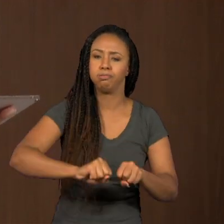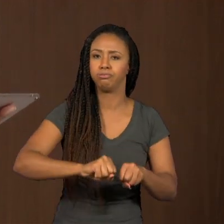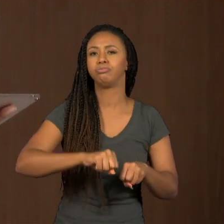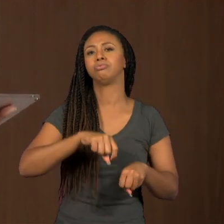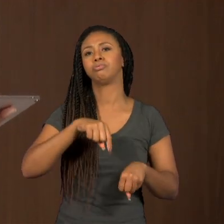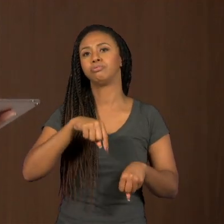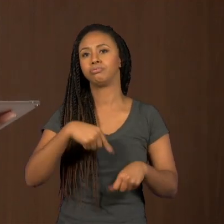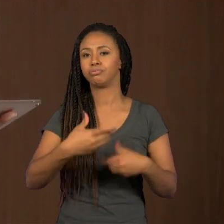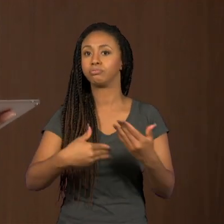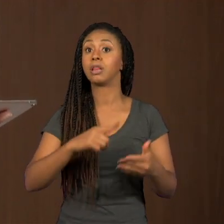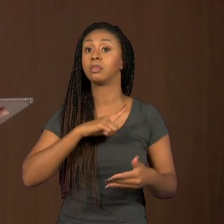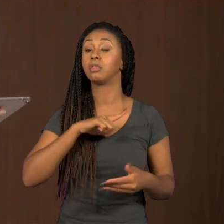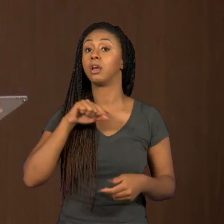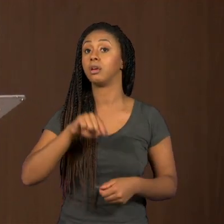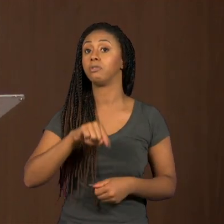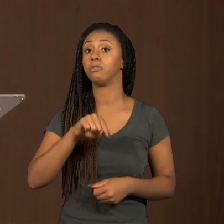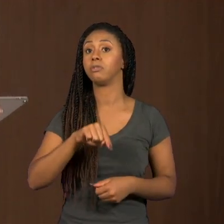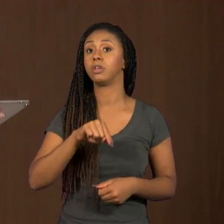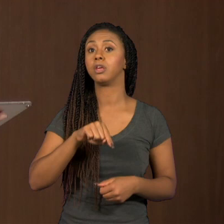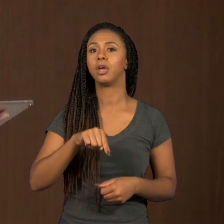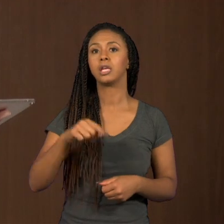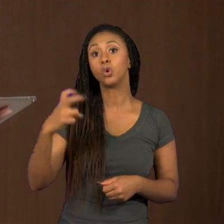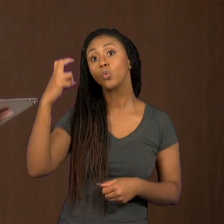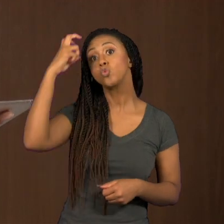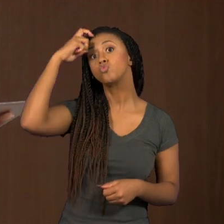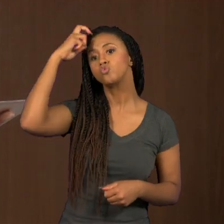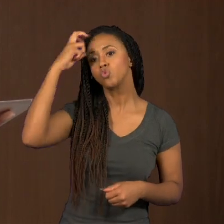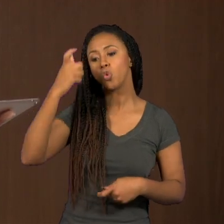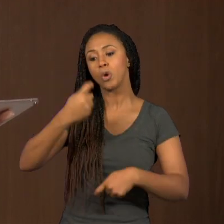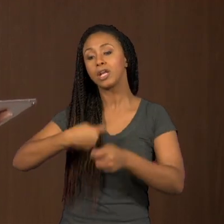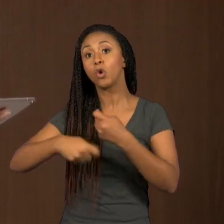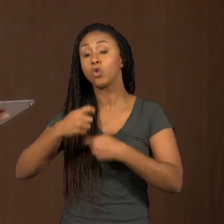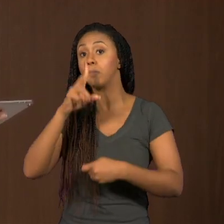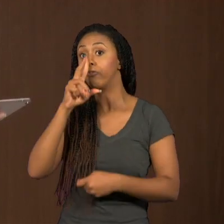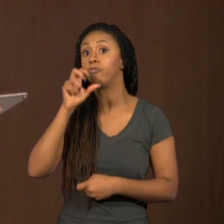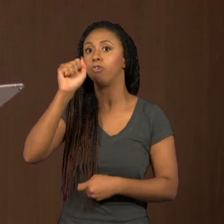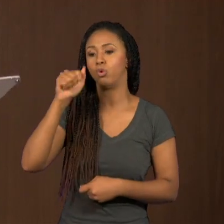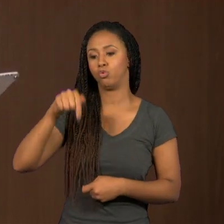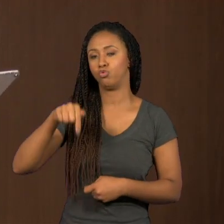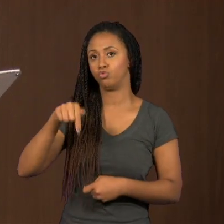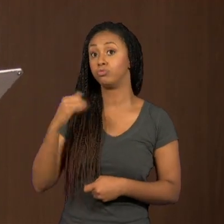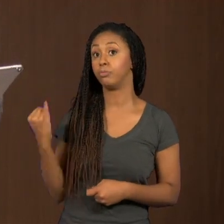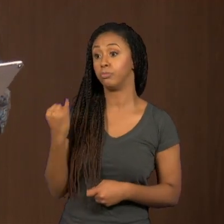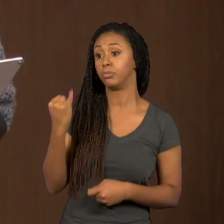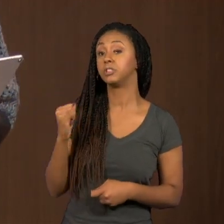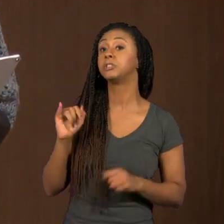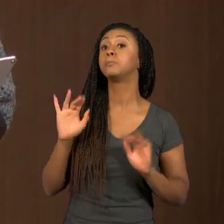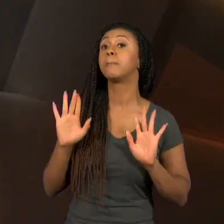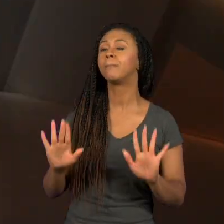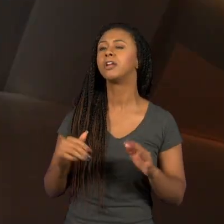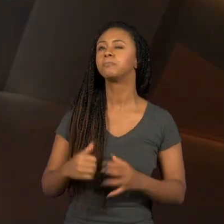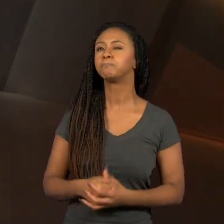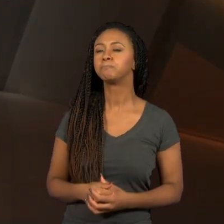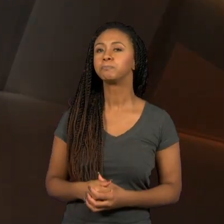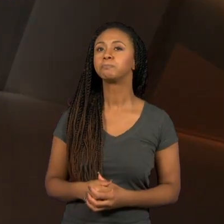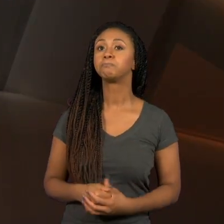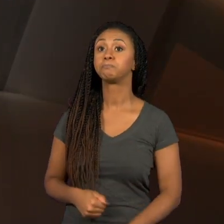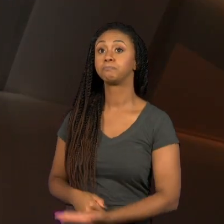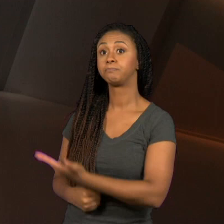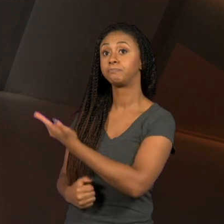ELEMENTO CULTURAL E ECONÔMICO, SOBRETUDO, IMPORTANTE. AQUI NESSE QUADRO DO RUGENDAS, O